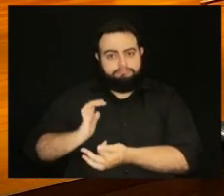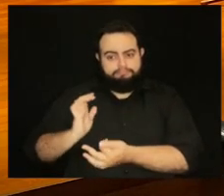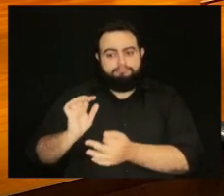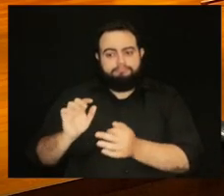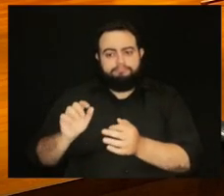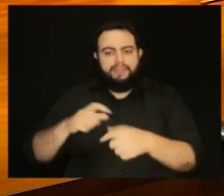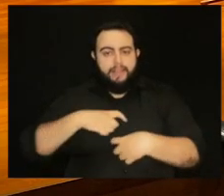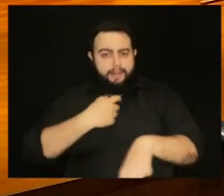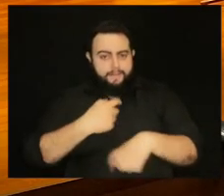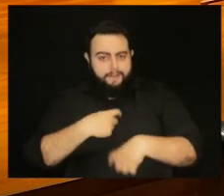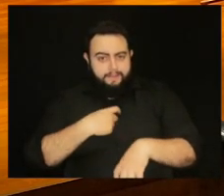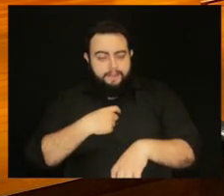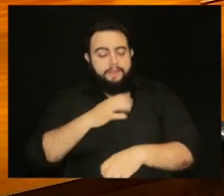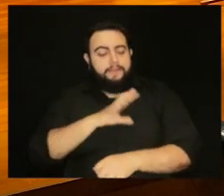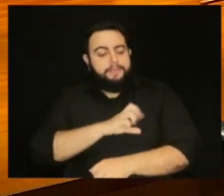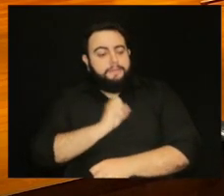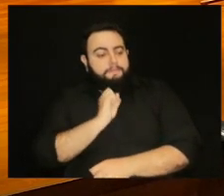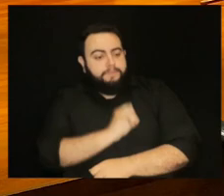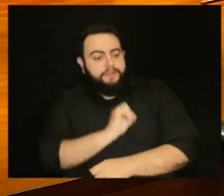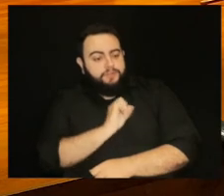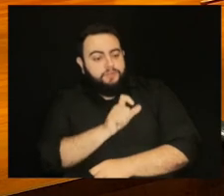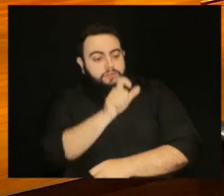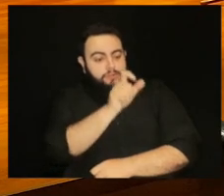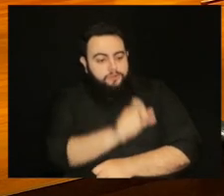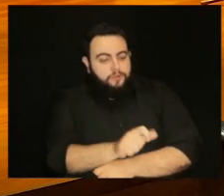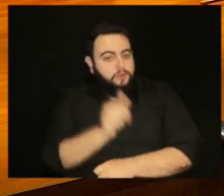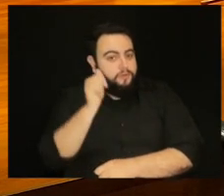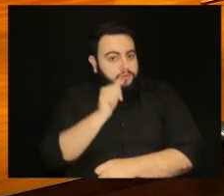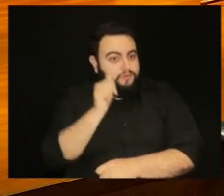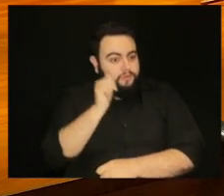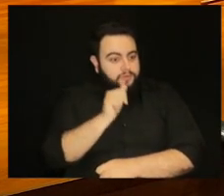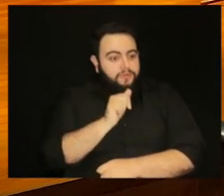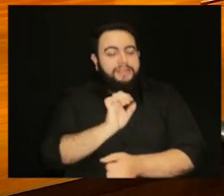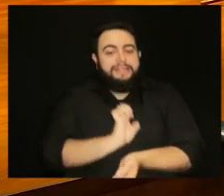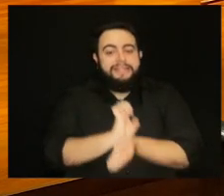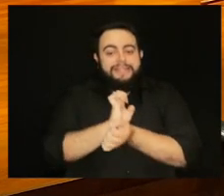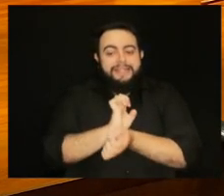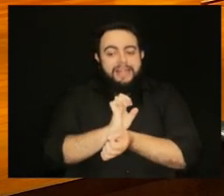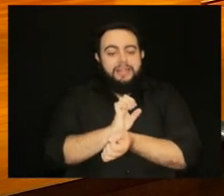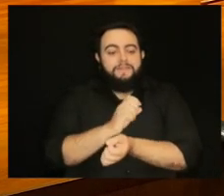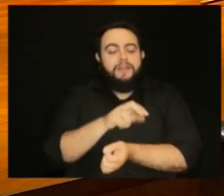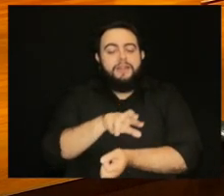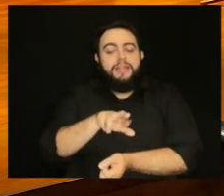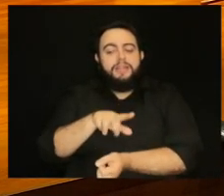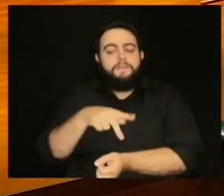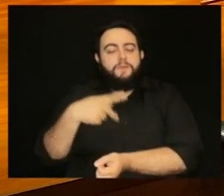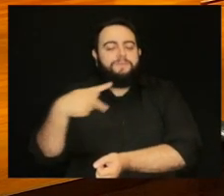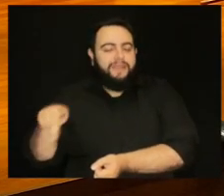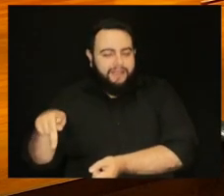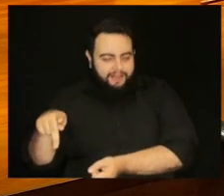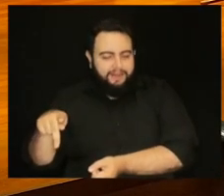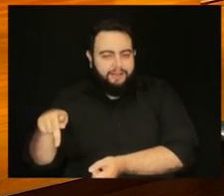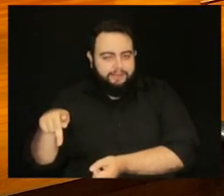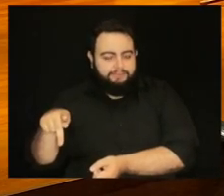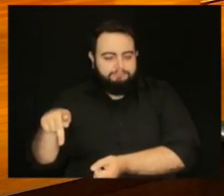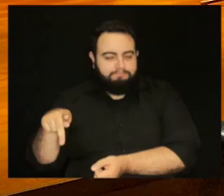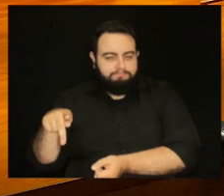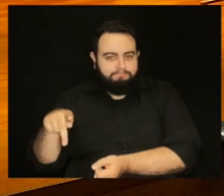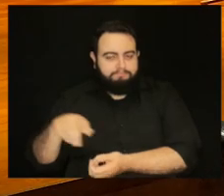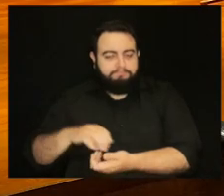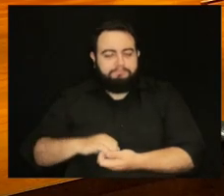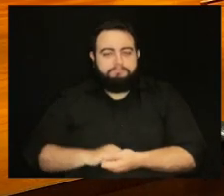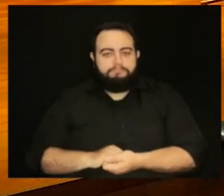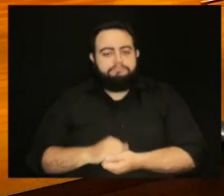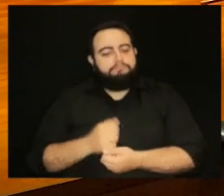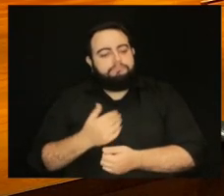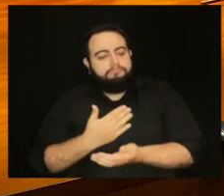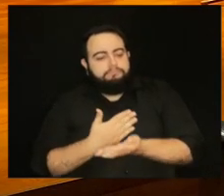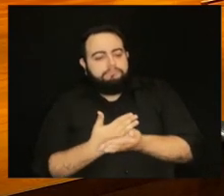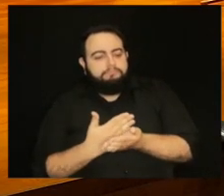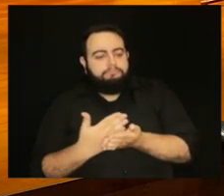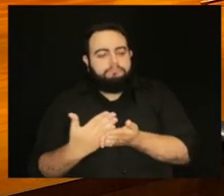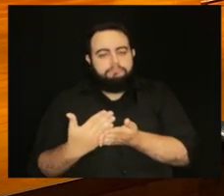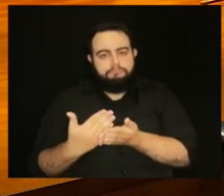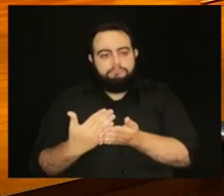pela escrava pertencente ao irmão dele, que era Otavina, e começou a fazer filhos nessa escrava